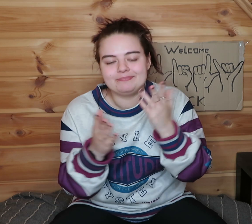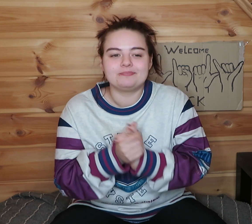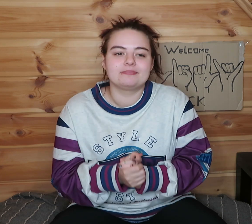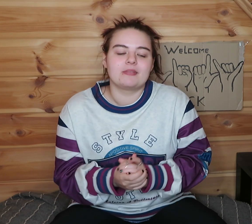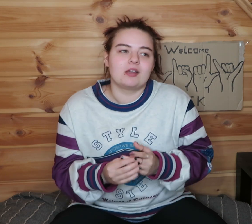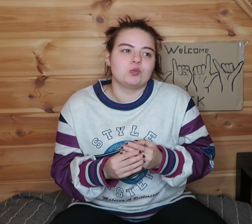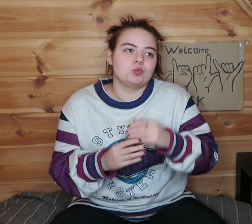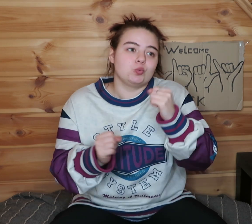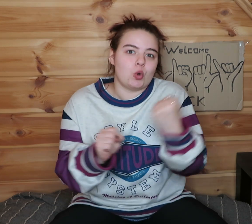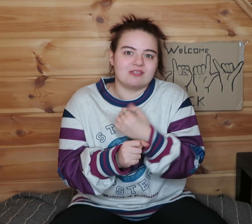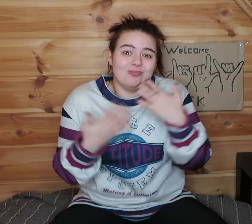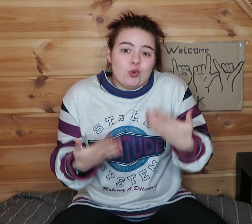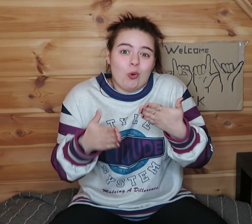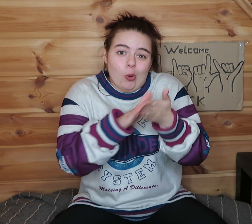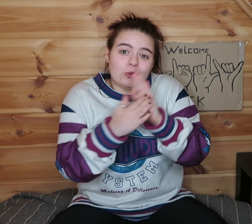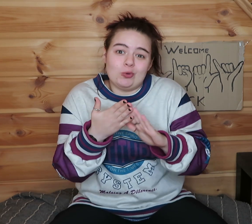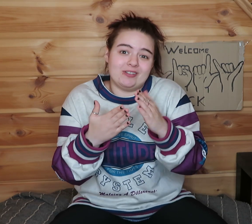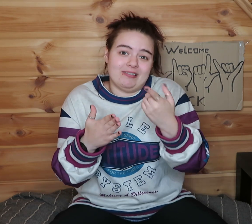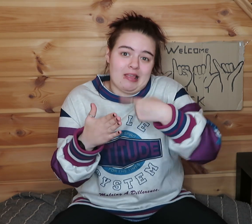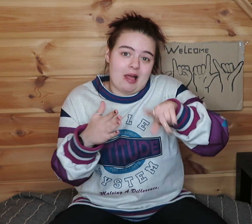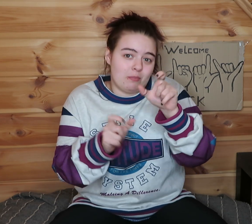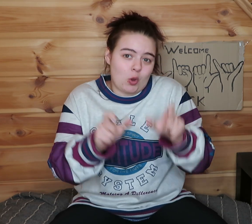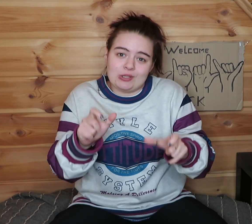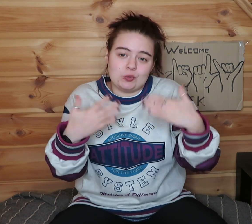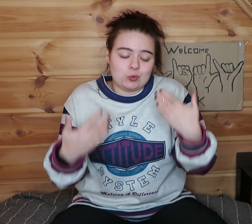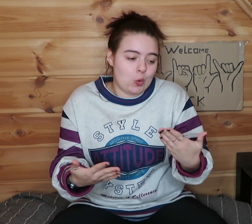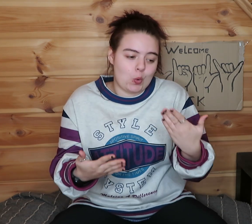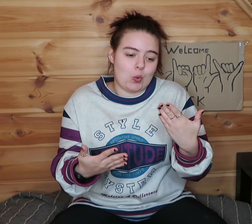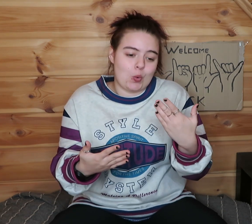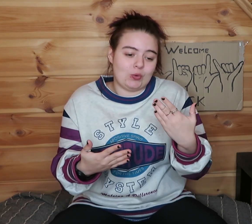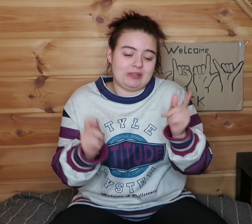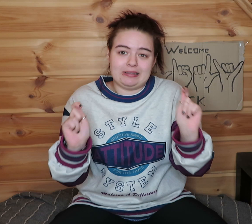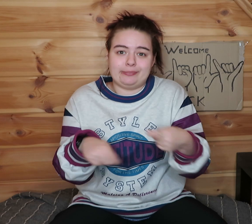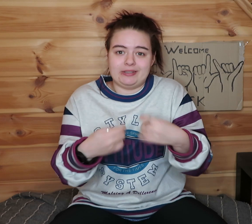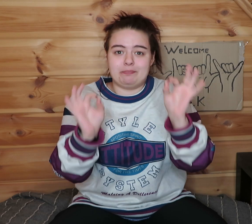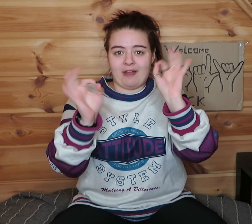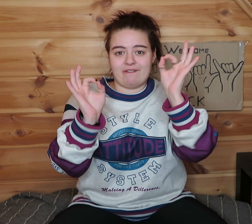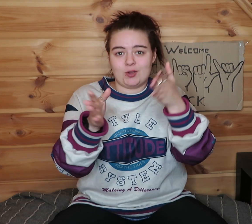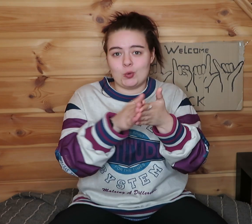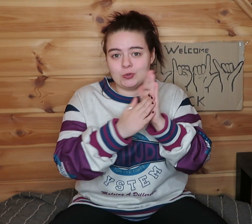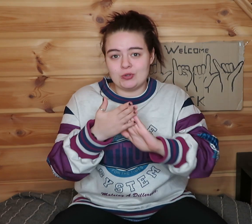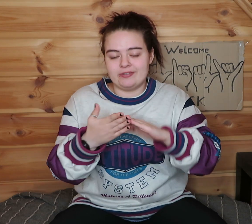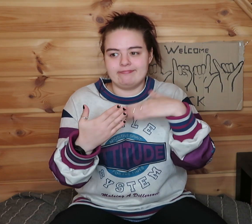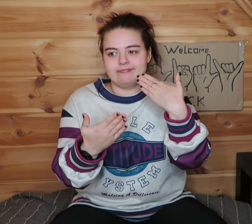Aber manche Leute sind in unserer Community so... (das ist trotzdem keine Entschuldigung) Es gibt keine perfekte Community.